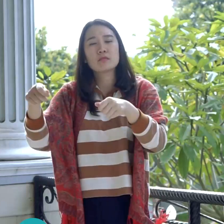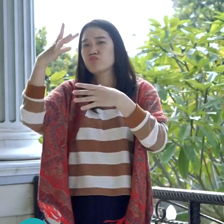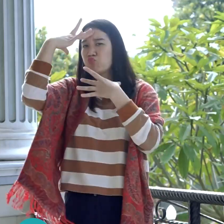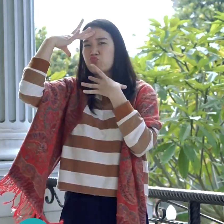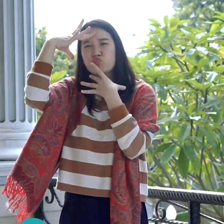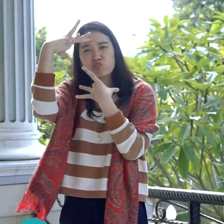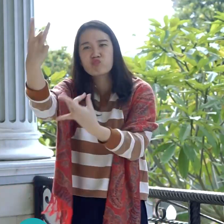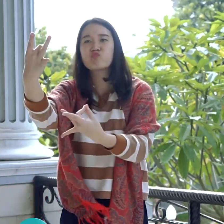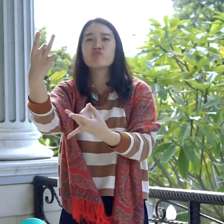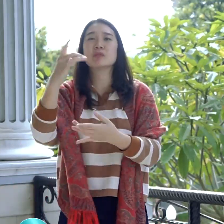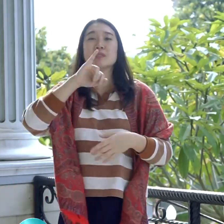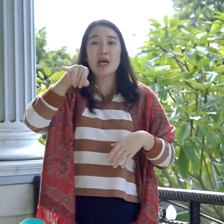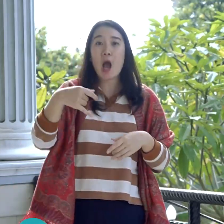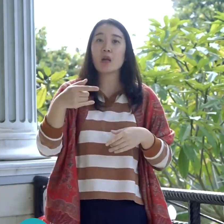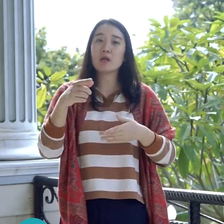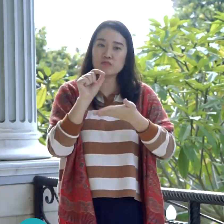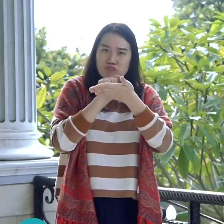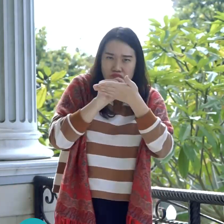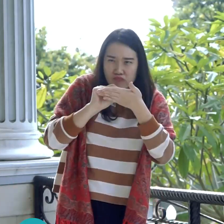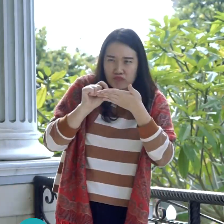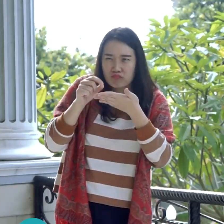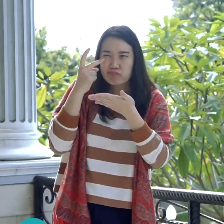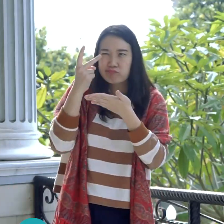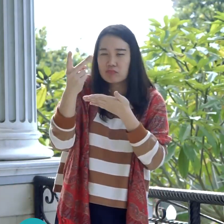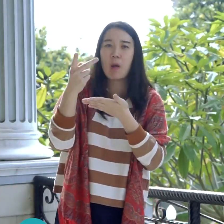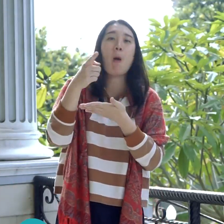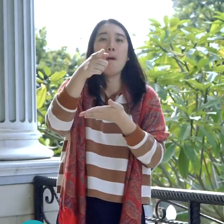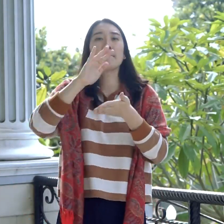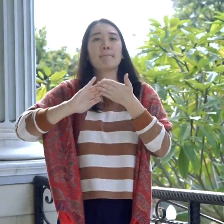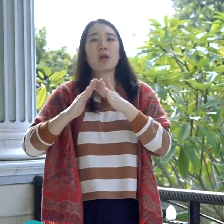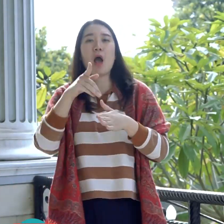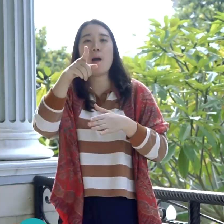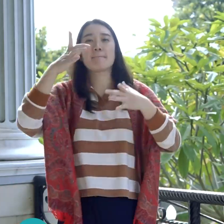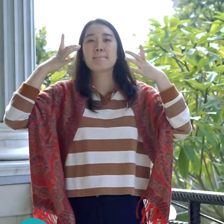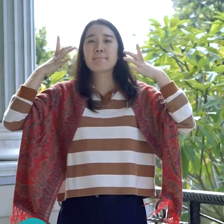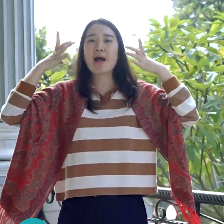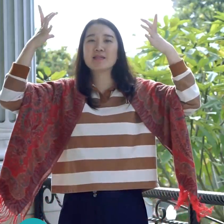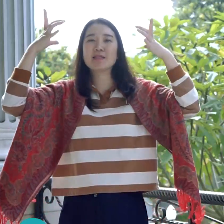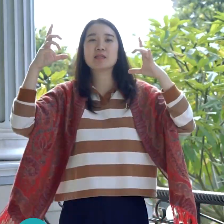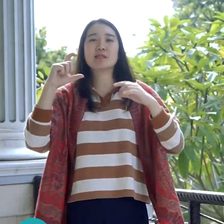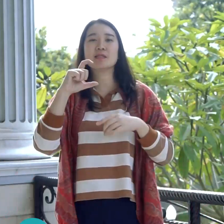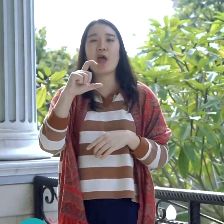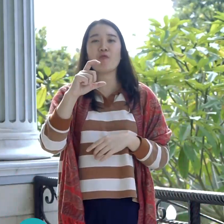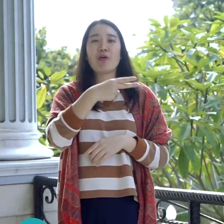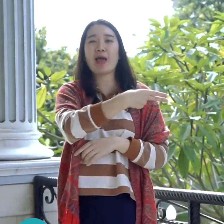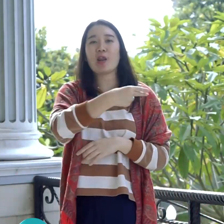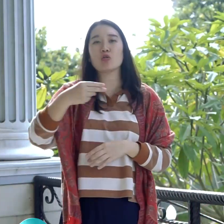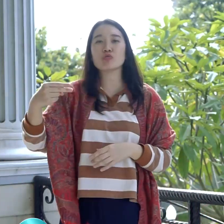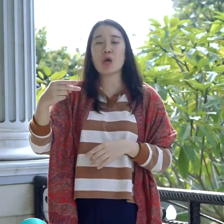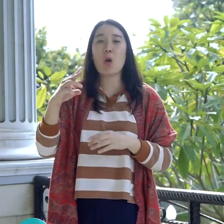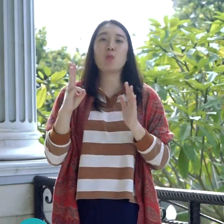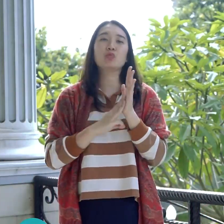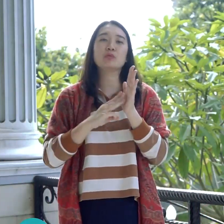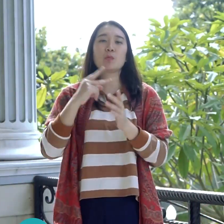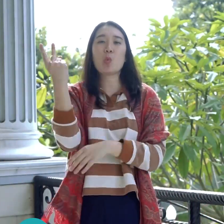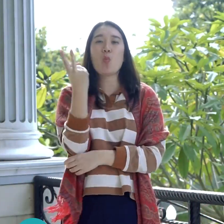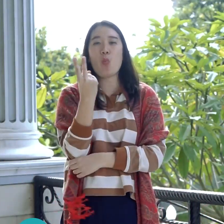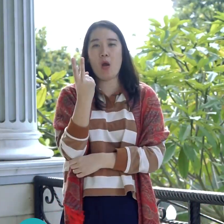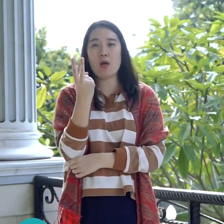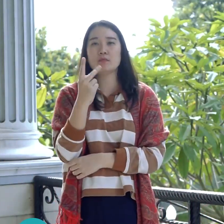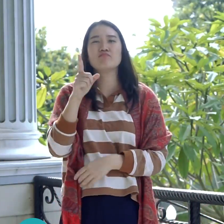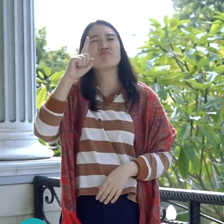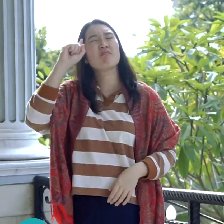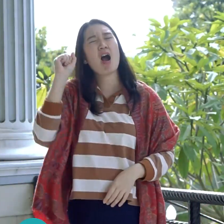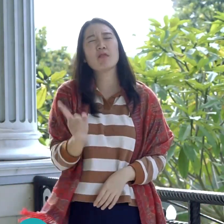yang dulu pernah menjadi Juri di Master Chef Indonesia musim kedua.